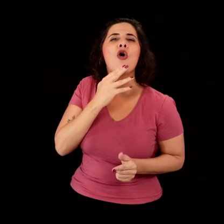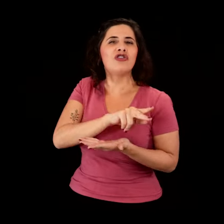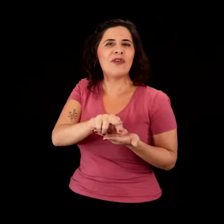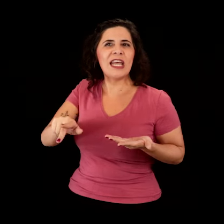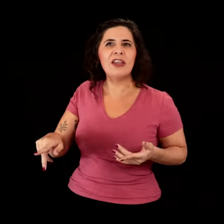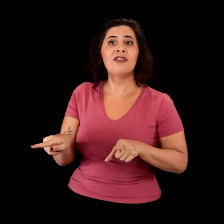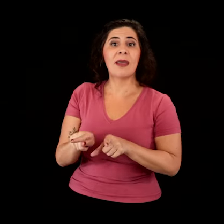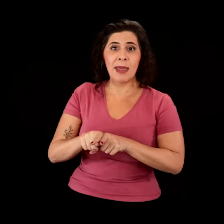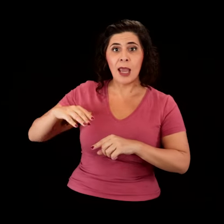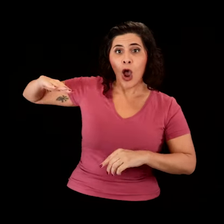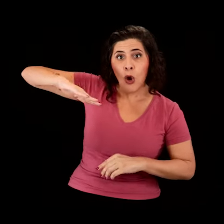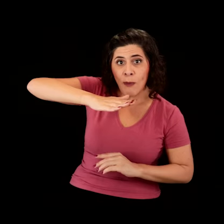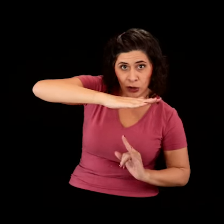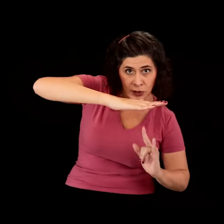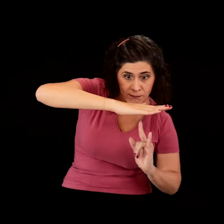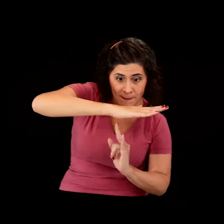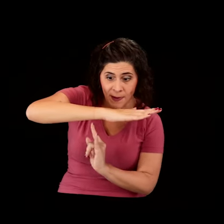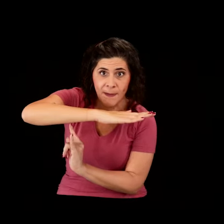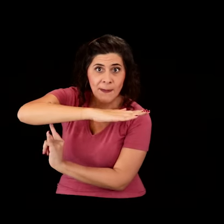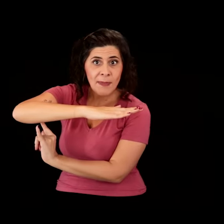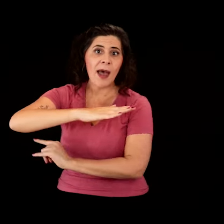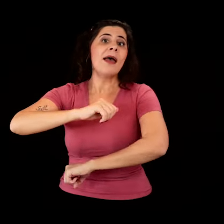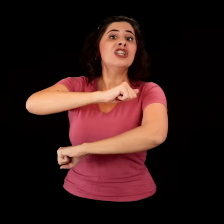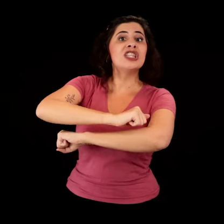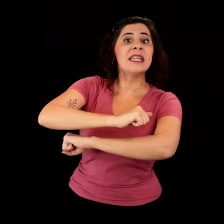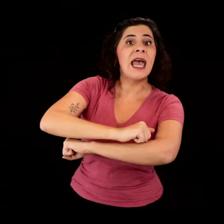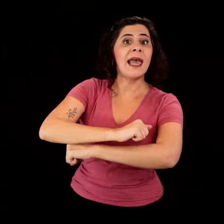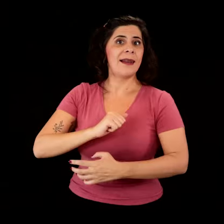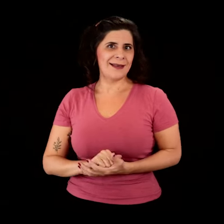[Jéssica] As marquises das coberturas, as janelas...